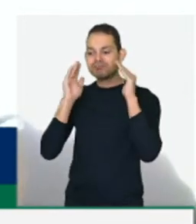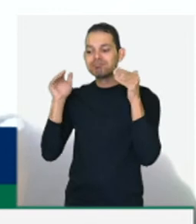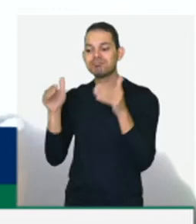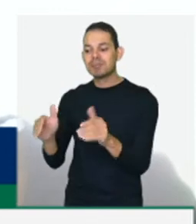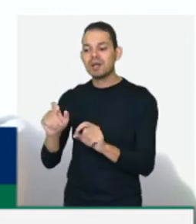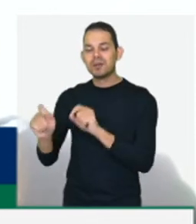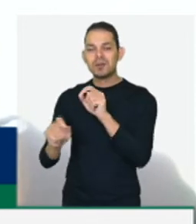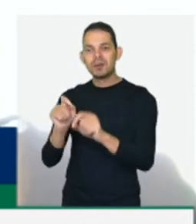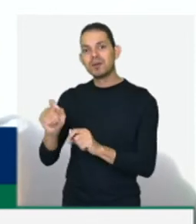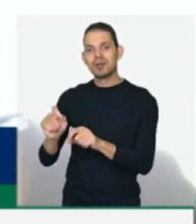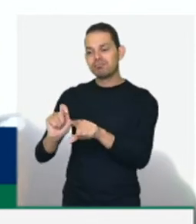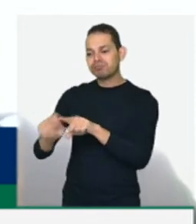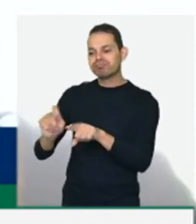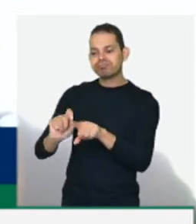PAUTA É DIFÍCIL FALAR DE OUTRA COISA QUE NÃO O QUE